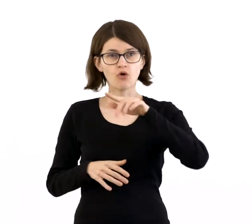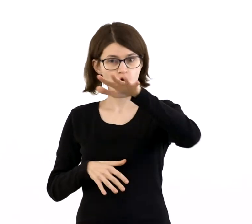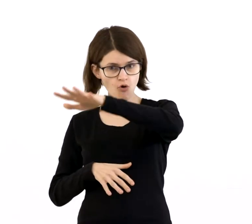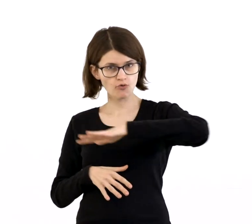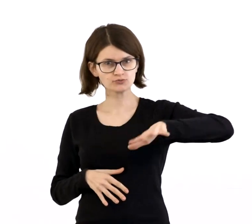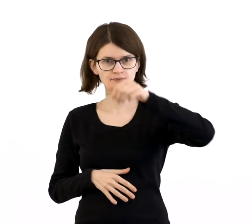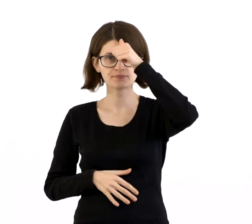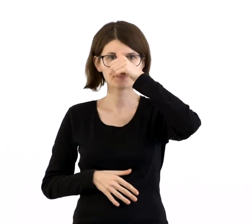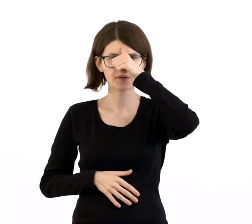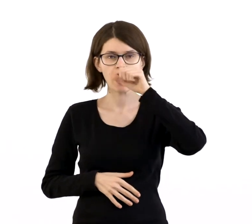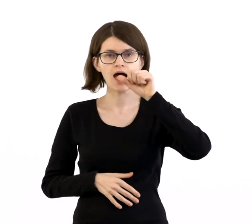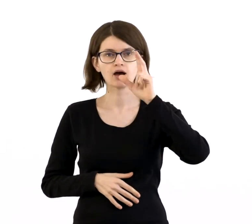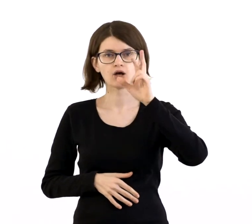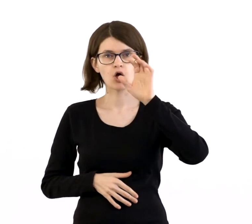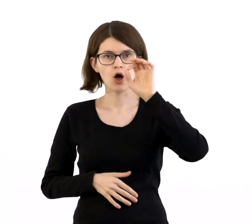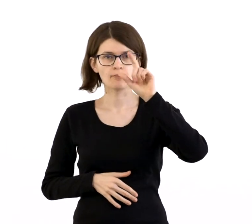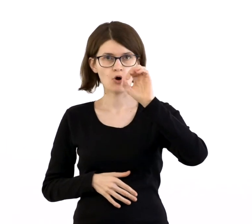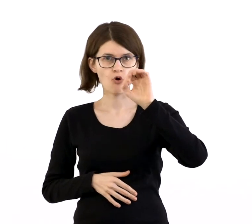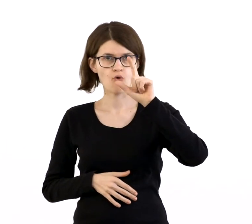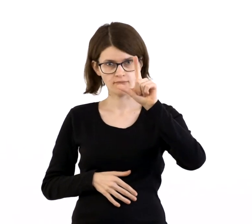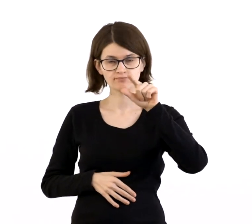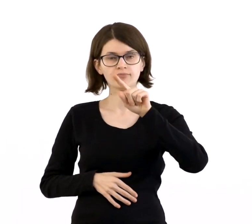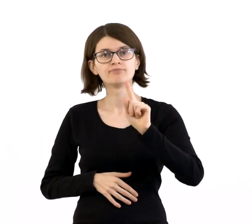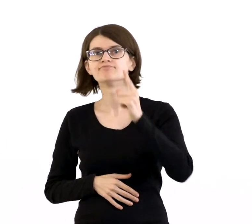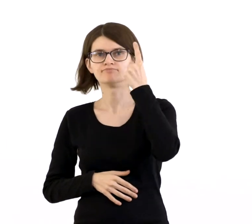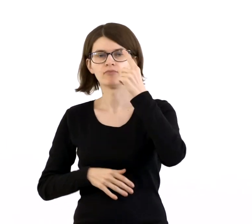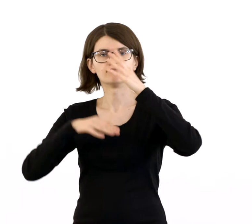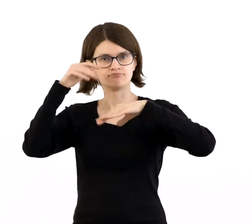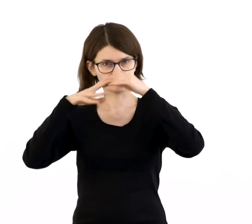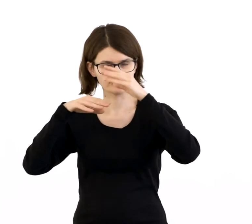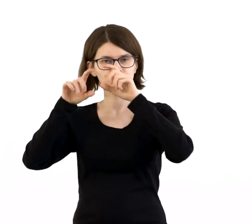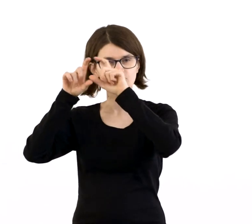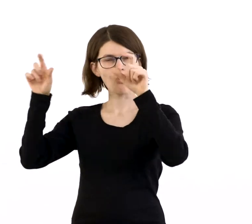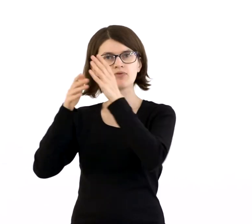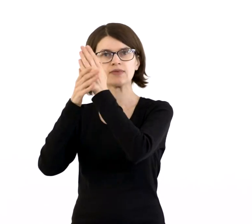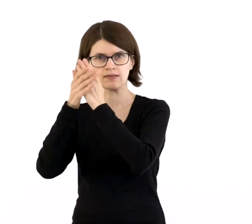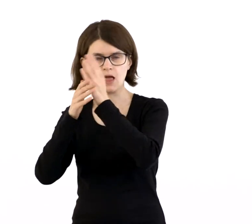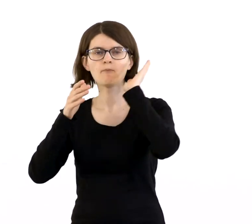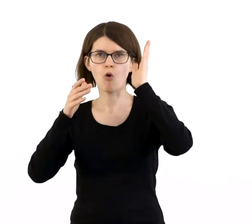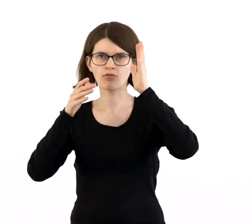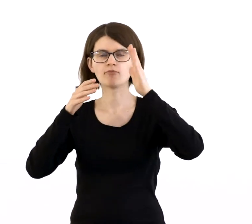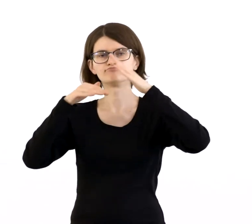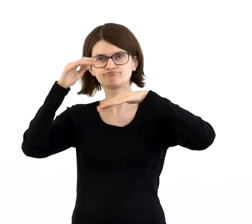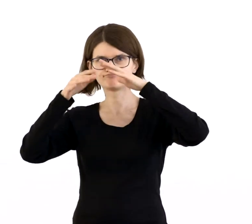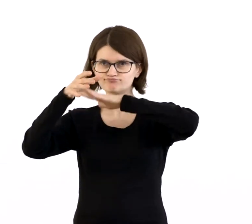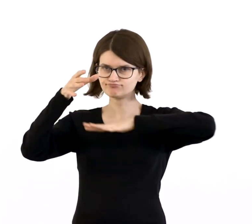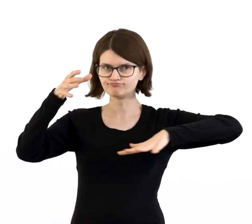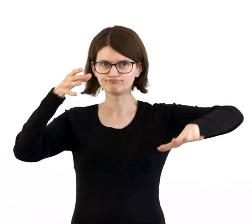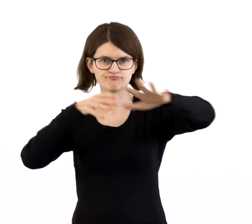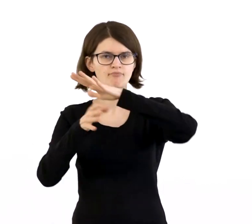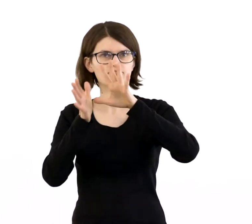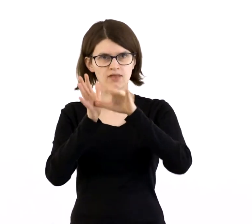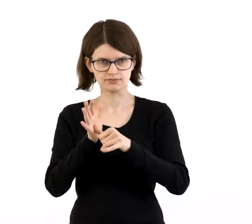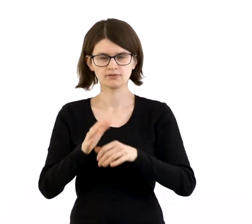Zabudowa Akropolu stanowiła ukształtowaną przestrzeń urbanistyczną.